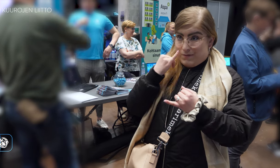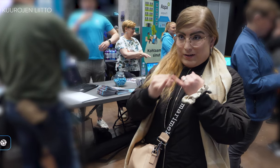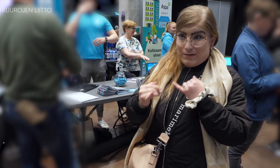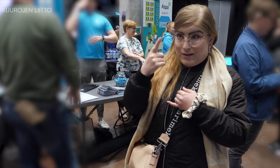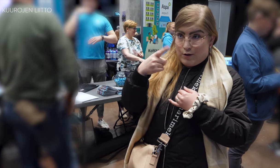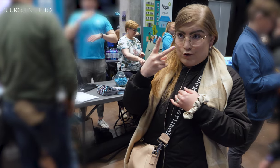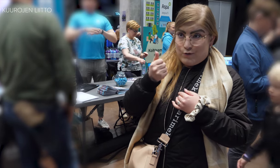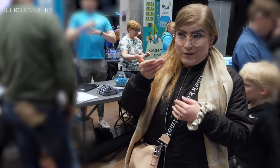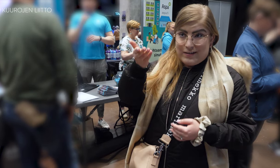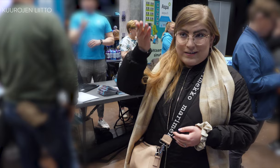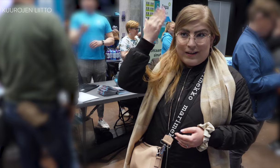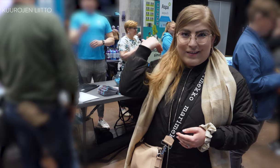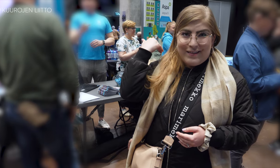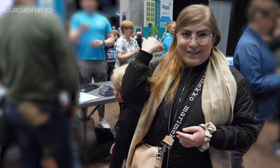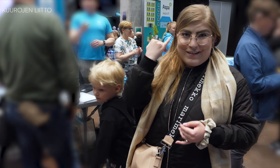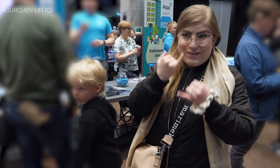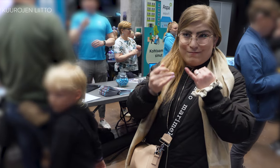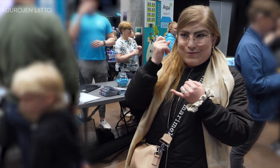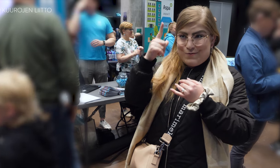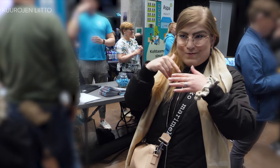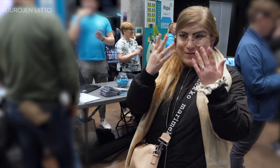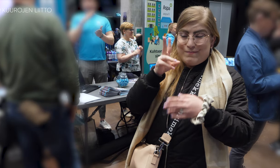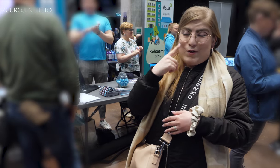Olen ollut kulttuuripäivillä viimeksi 12 vuotta sitten.